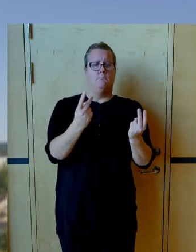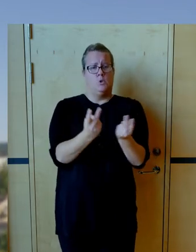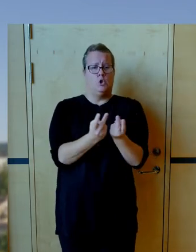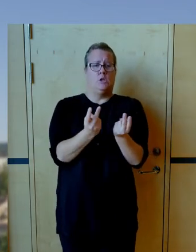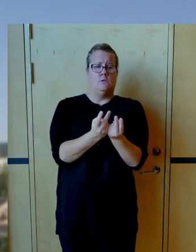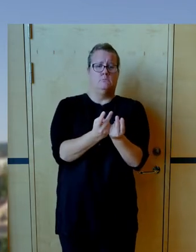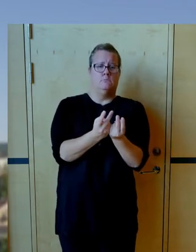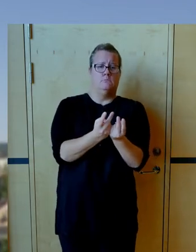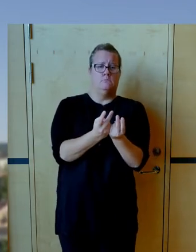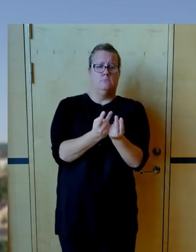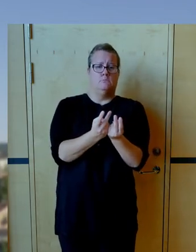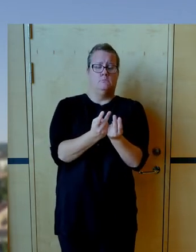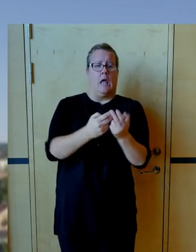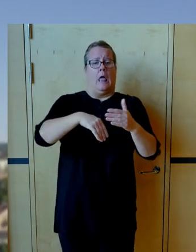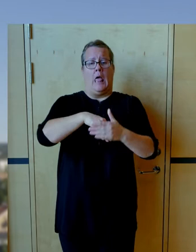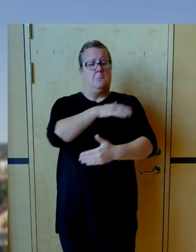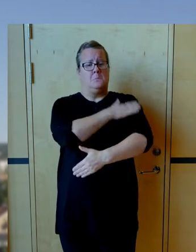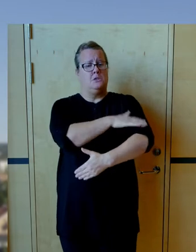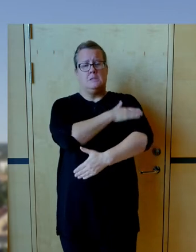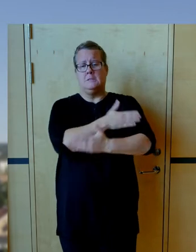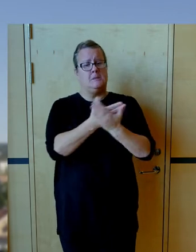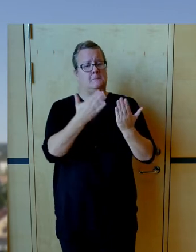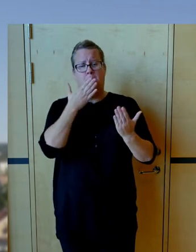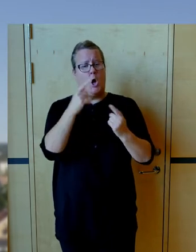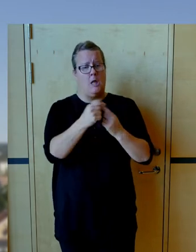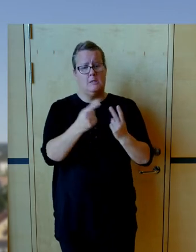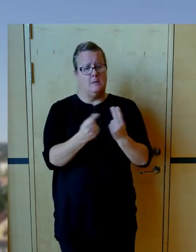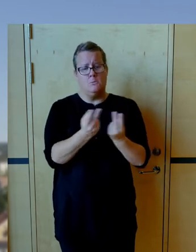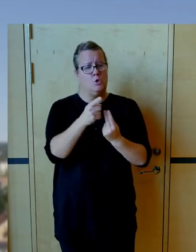Hemtjänst inte ett bra alternativ så får du ingenting Nämen